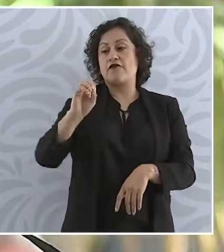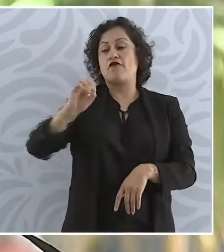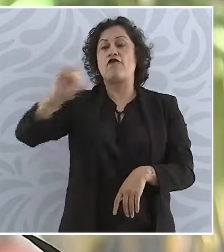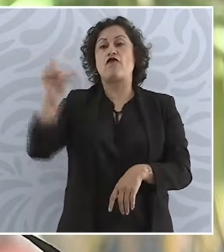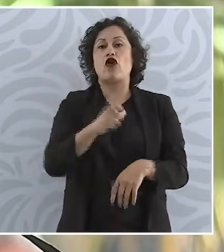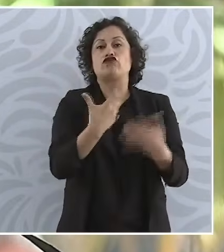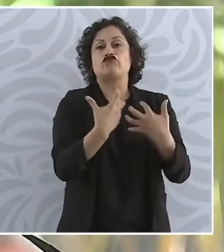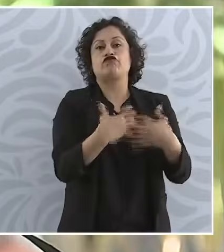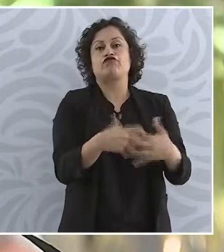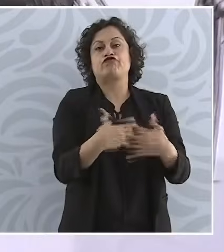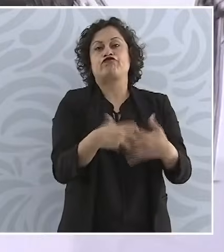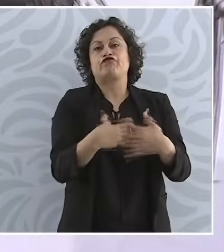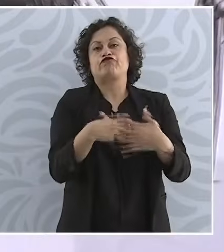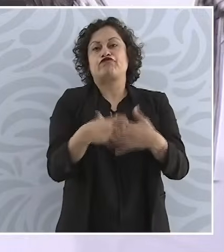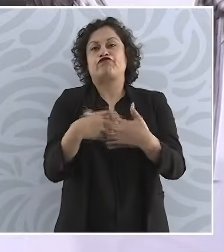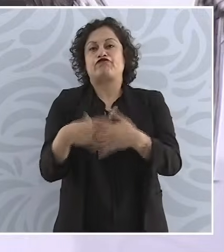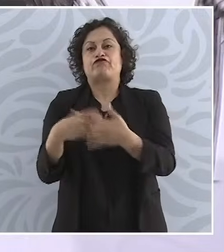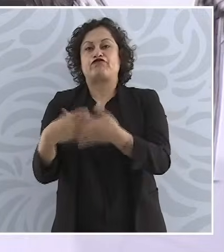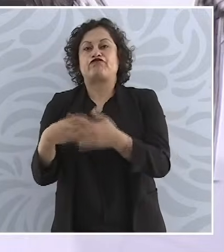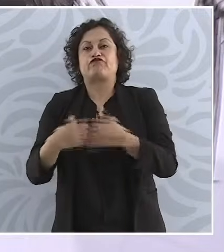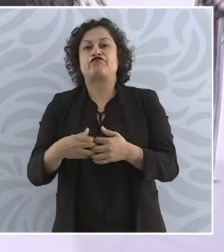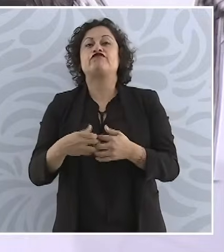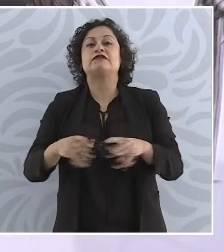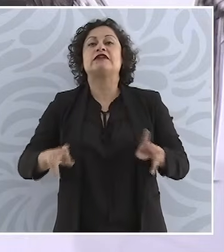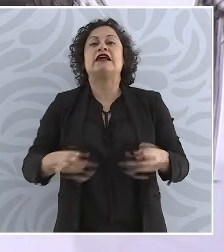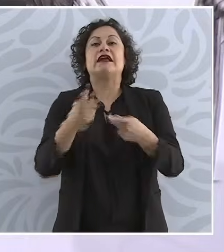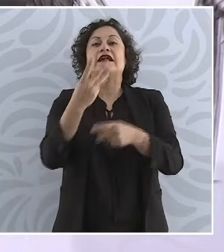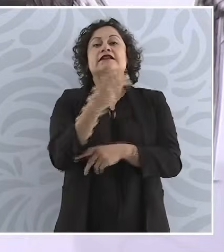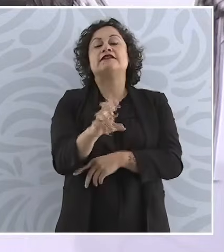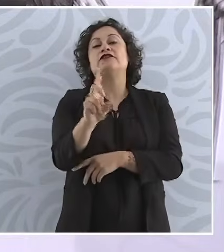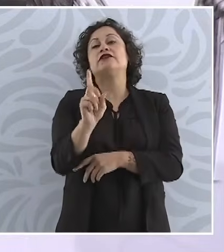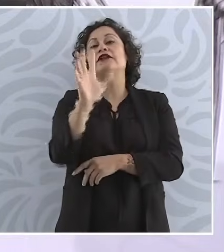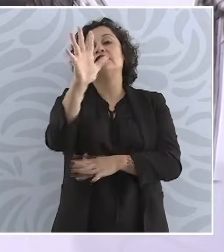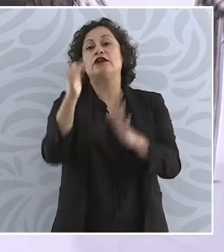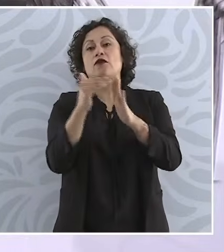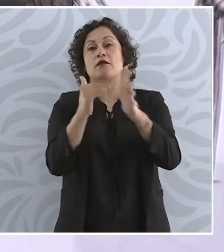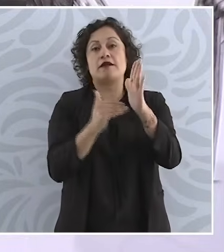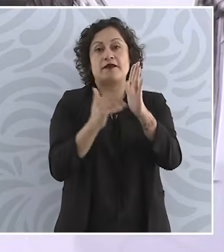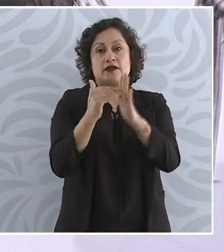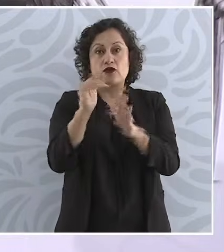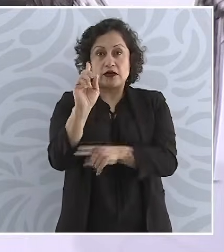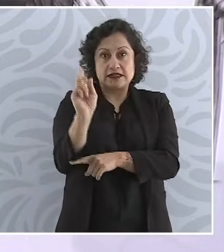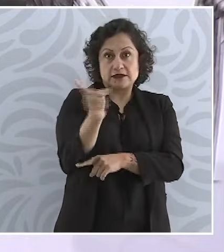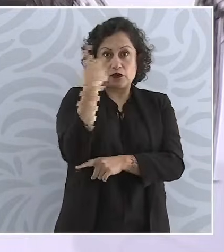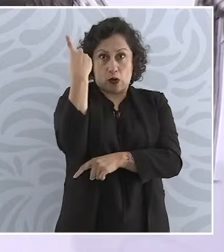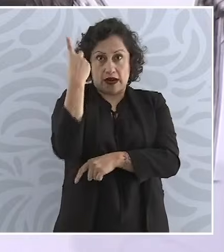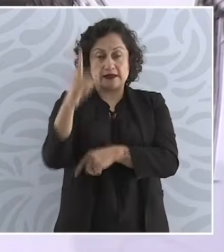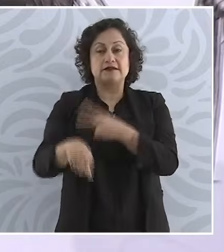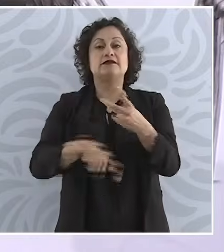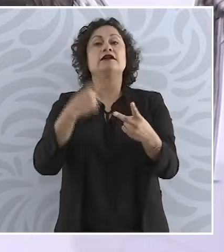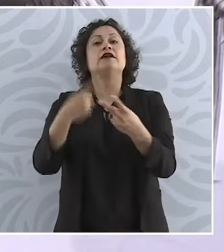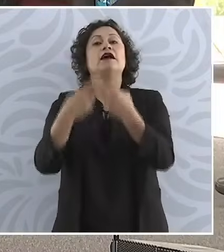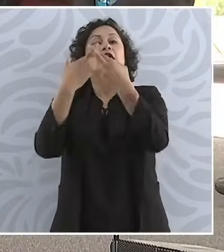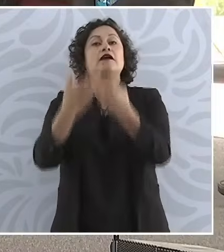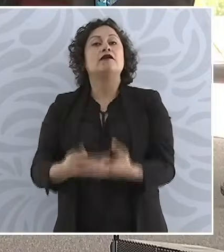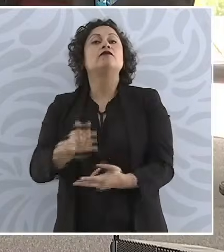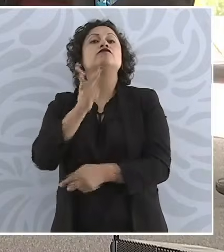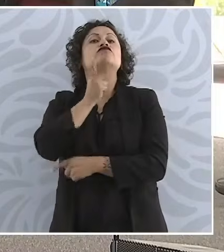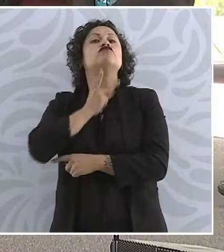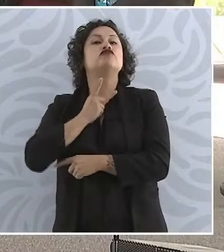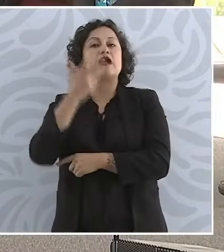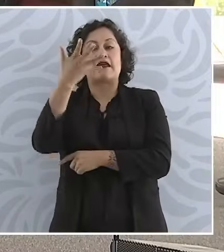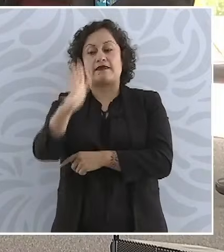335000 millones de dólares y de excedente petrolero 10,00 millones de dólares entre